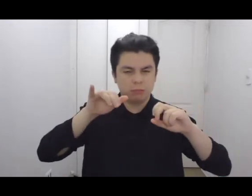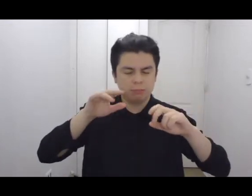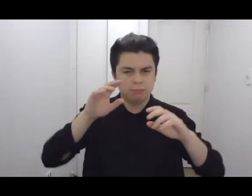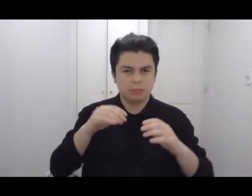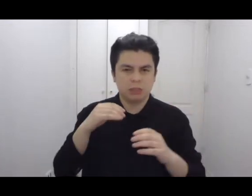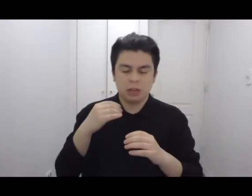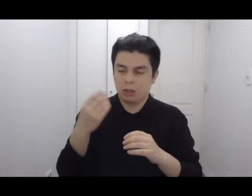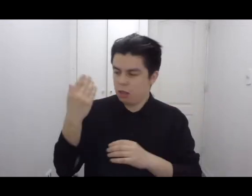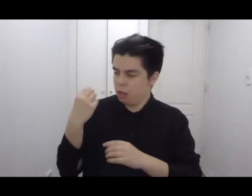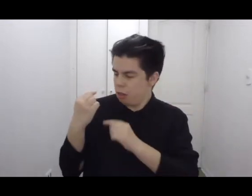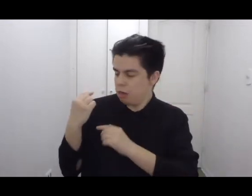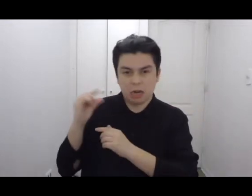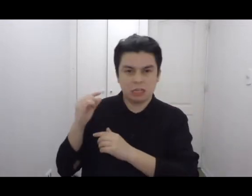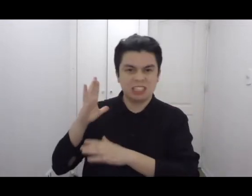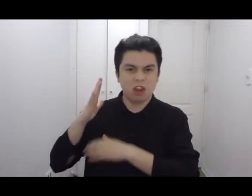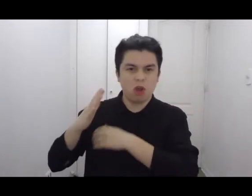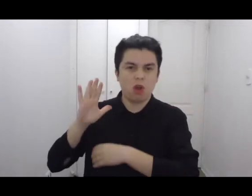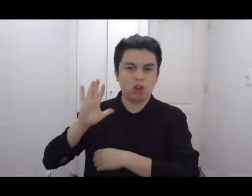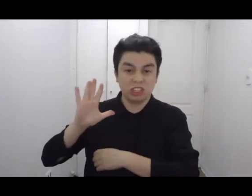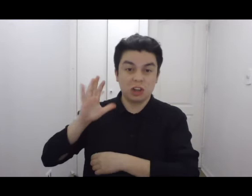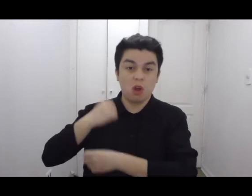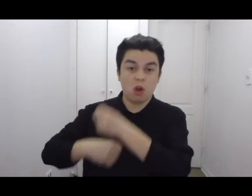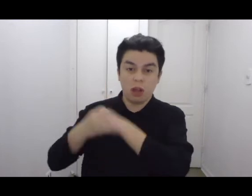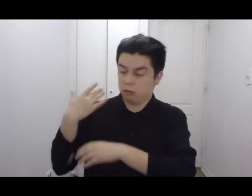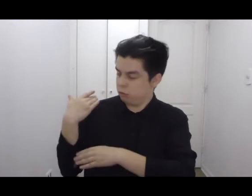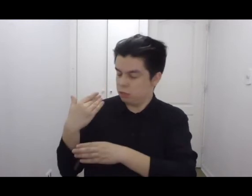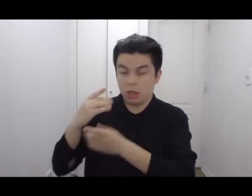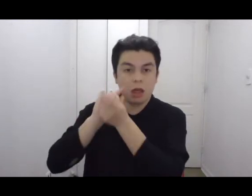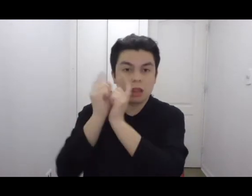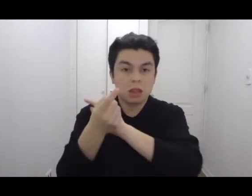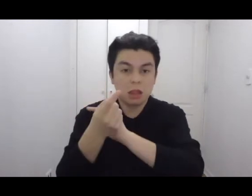en realidad se dieron cuenta hace poco tiempo, como 5 años atrás, que en realidad eso cambió